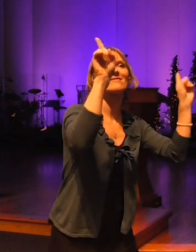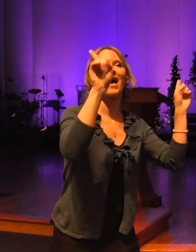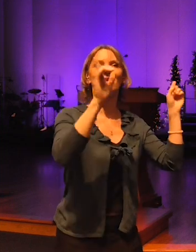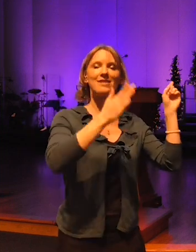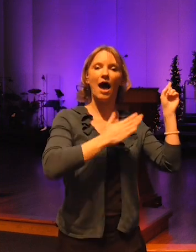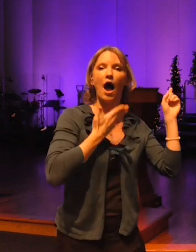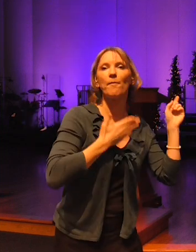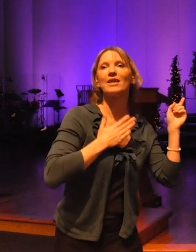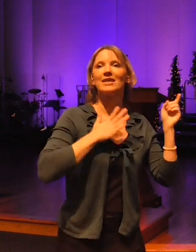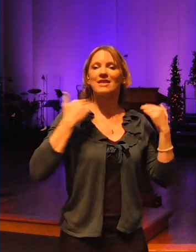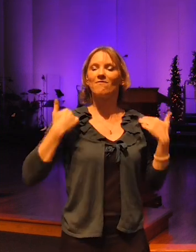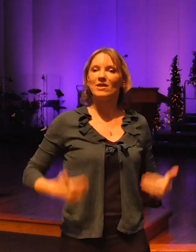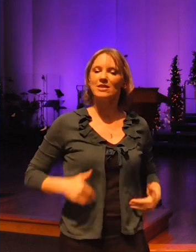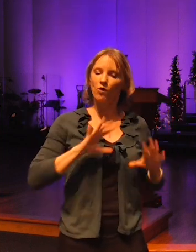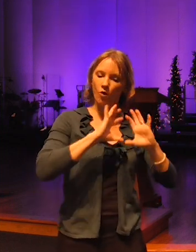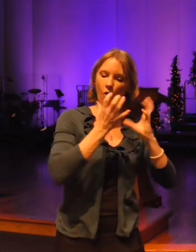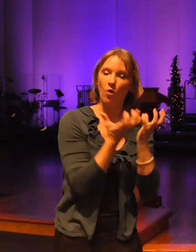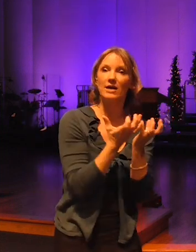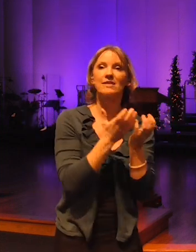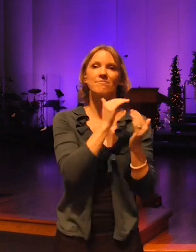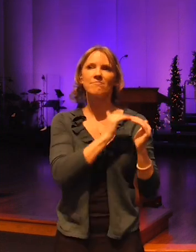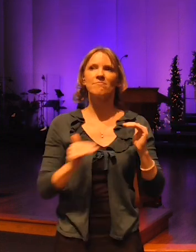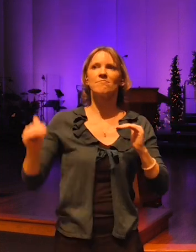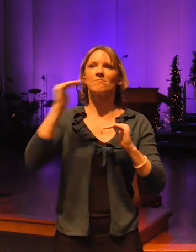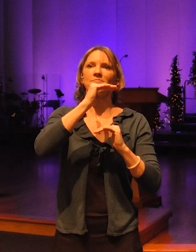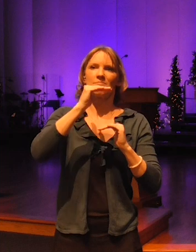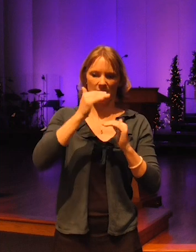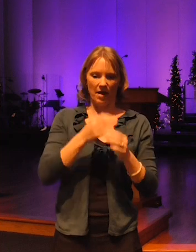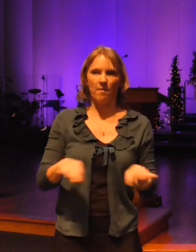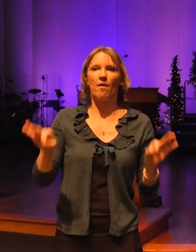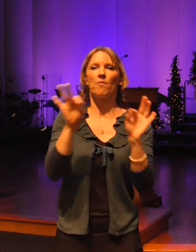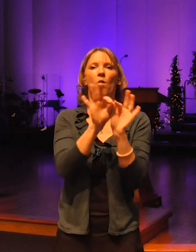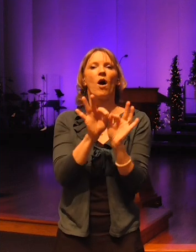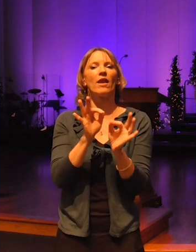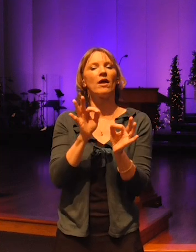todo, con el reconfortante pensamiento de que hay un amor en el universo que por su